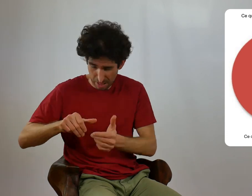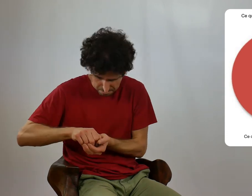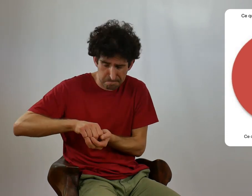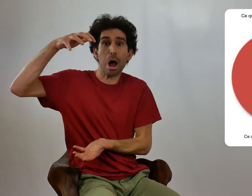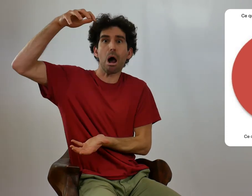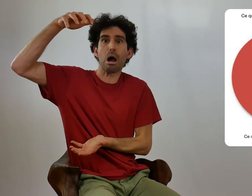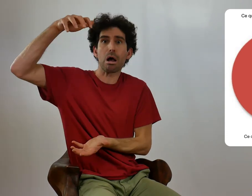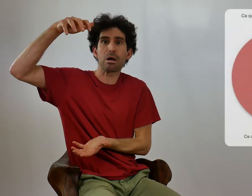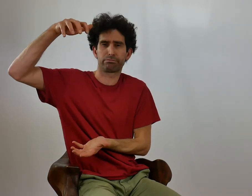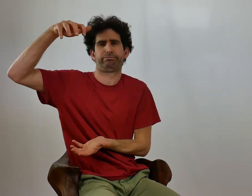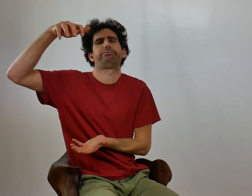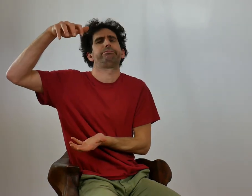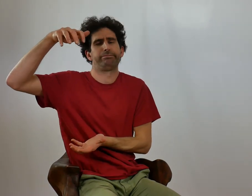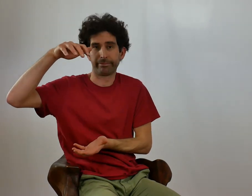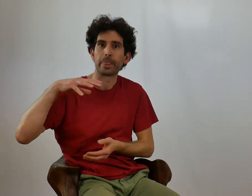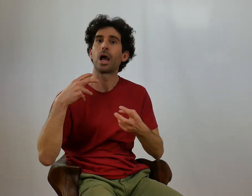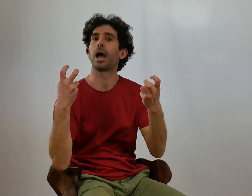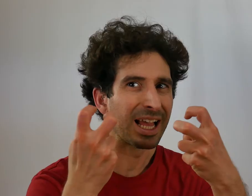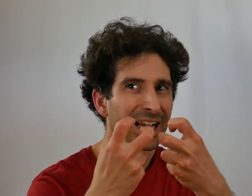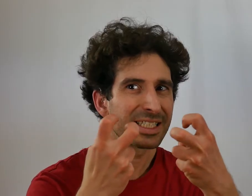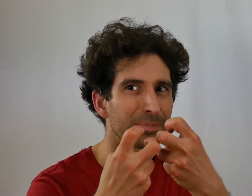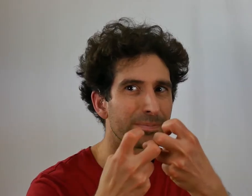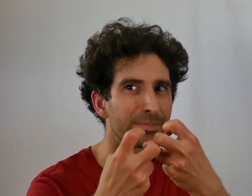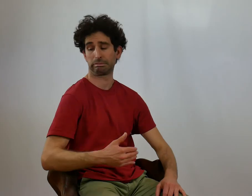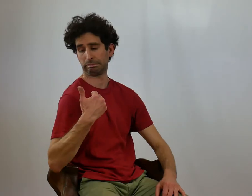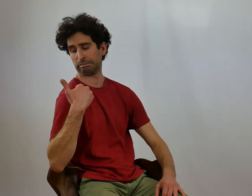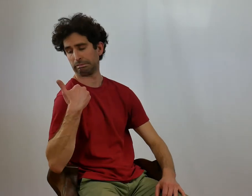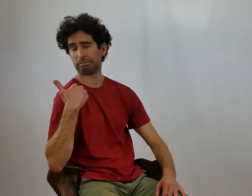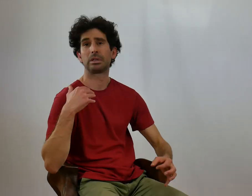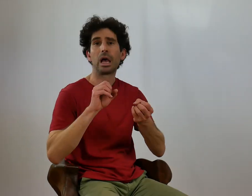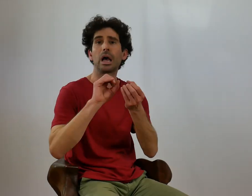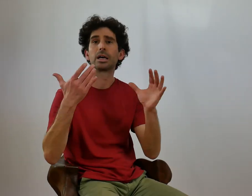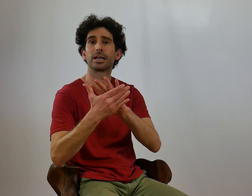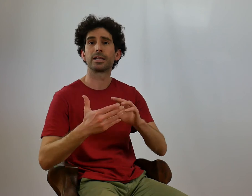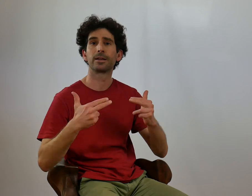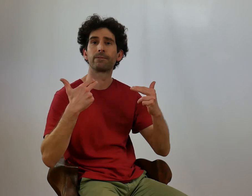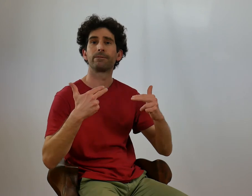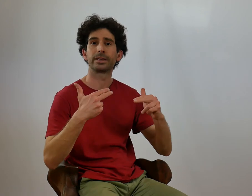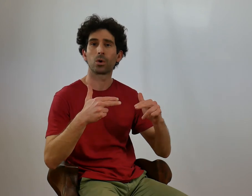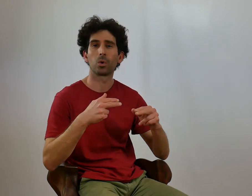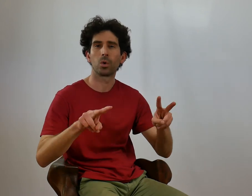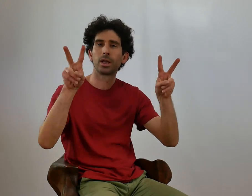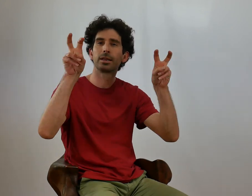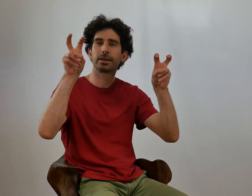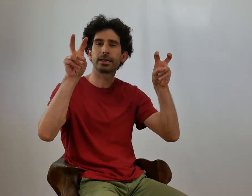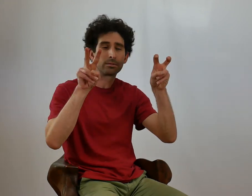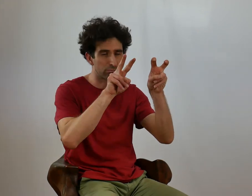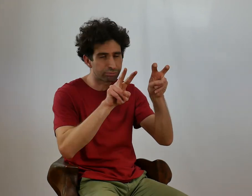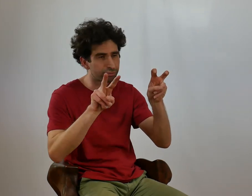sont largement supérieurs au reste. Par exemple... Récemment, sur internet, j'ai lu le titre d'une vidéo.